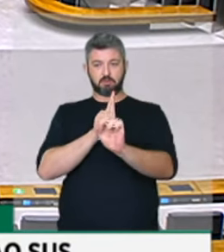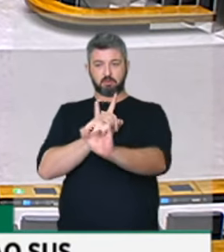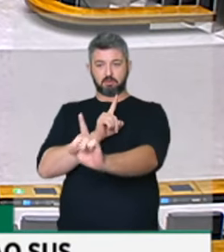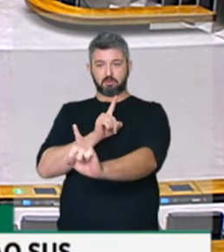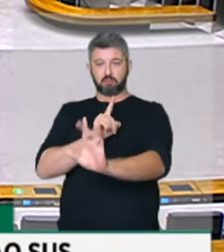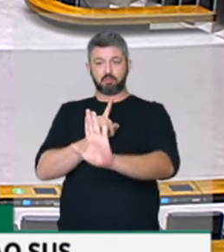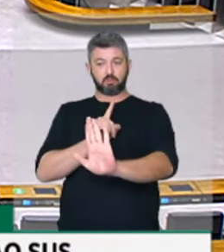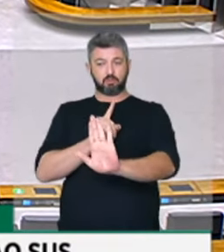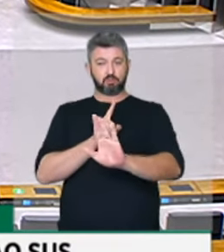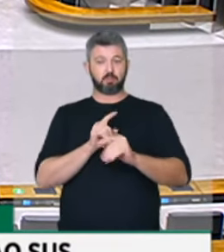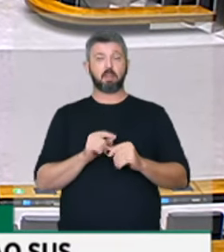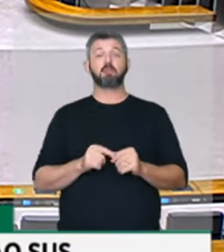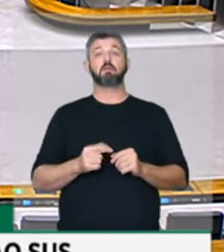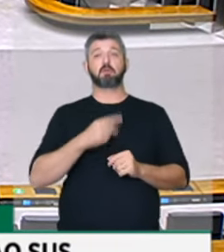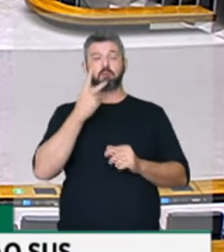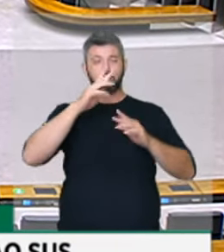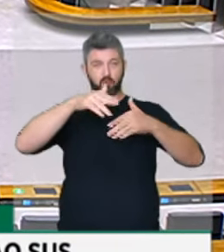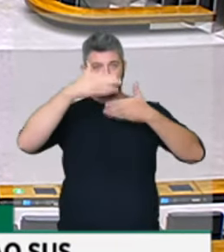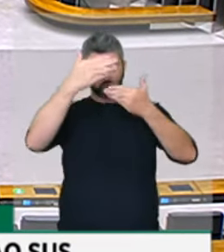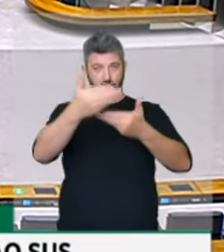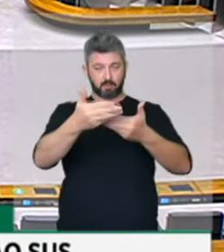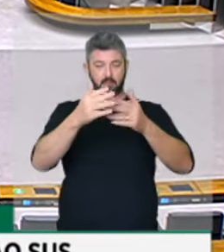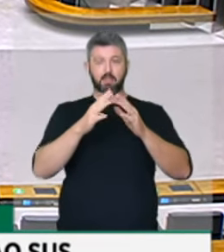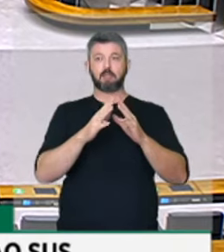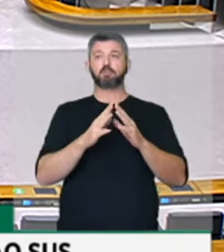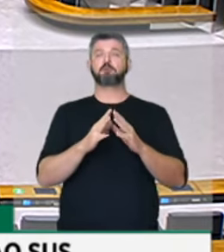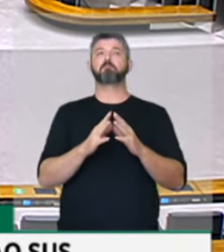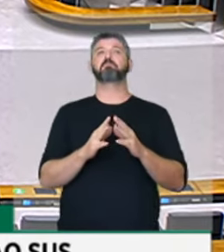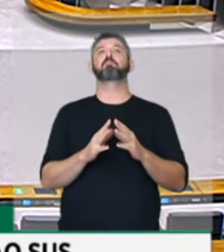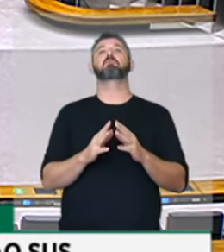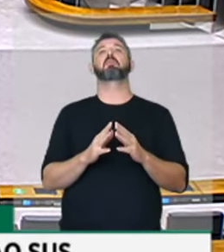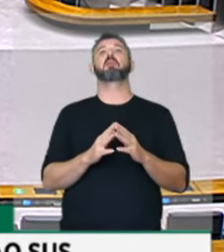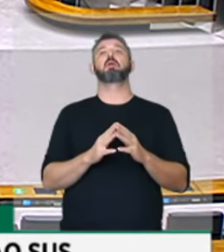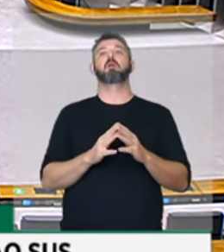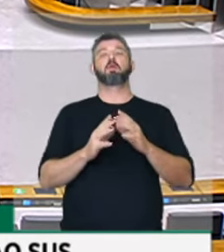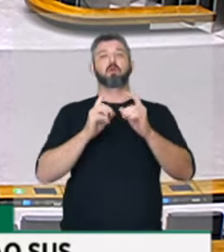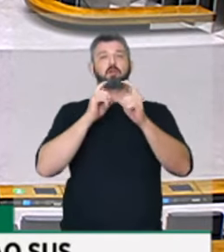PRESIDENTE, VOU TIRAR MINHA MÁSCARA PORQUE EU ESTOU LONGE